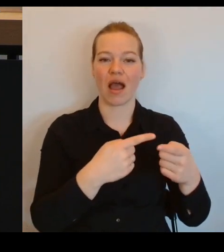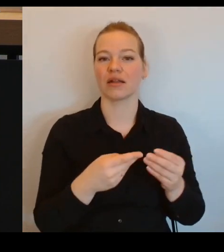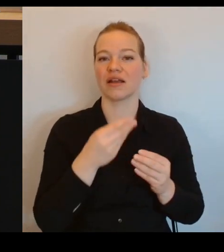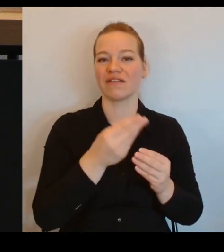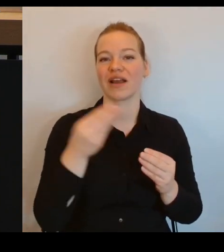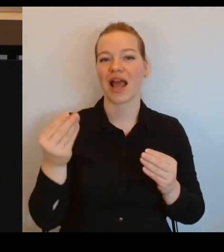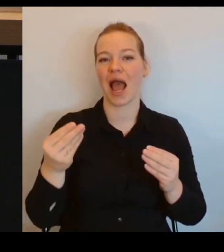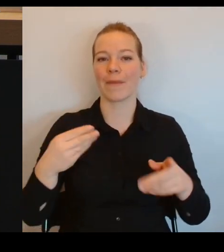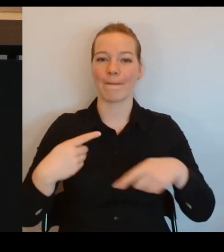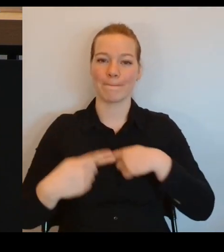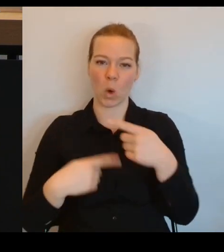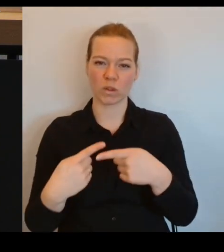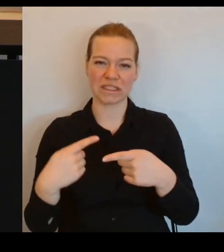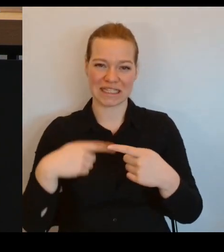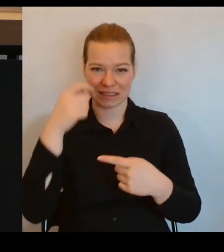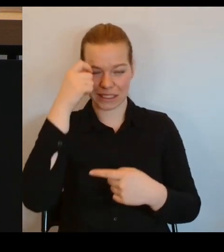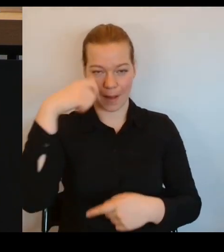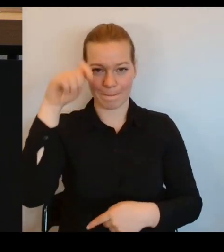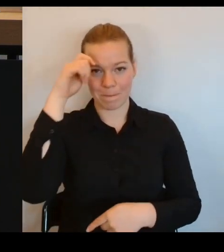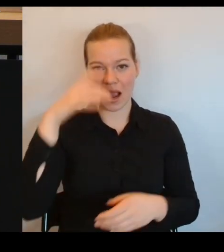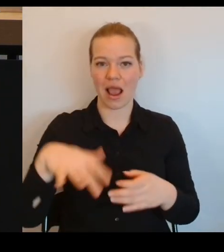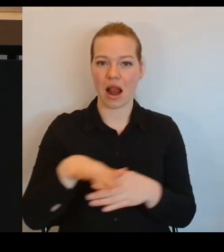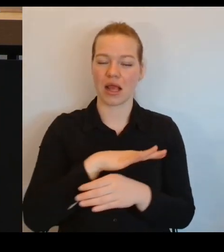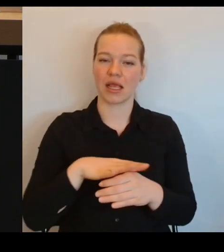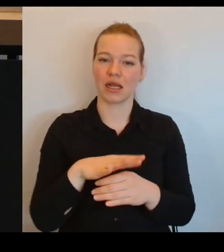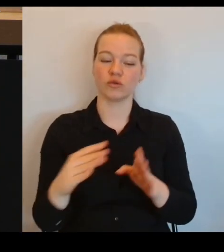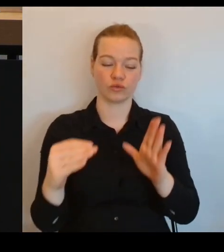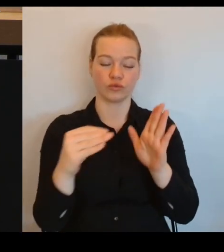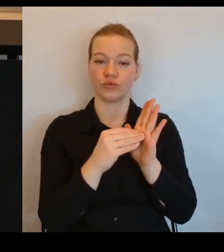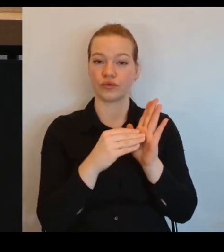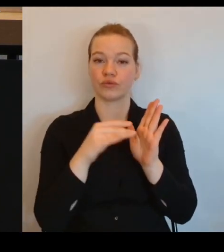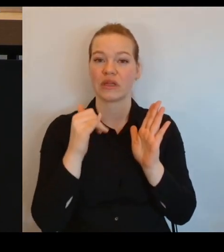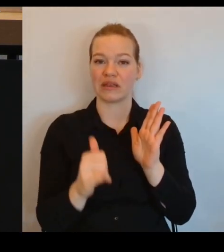dass das Vergabeverfahren eingehalten wird. Und das ist ordentlich dokumentiert wird.